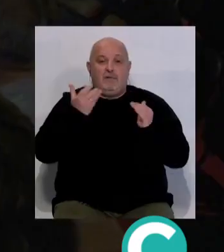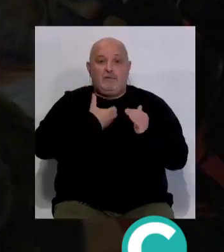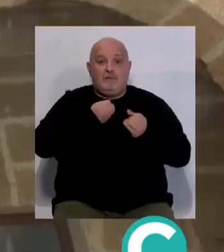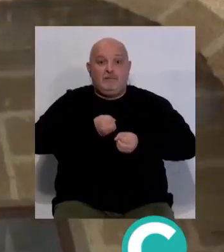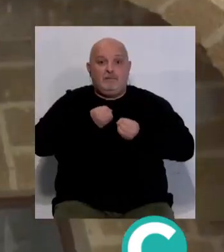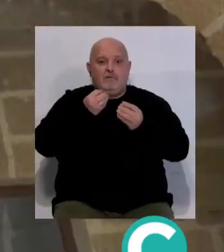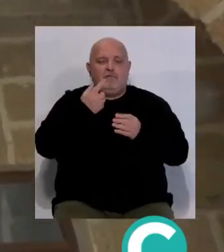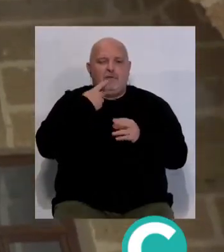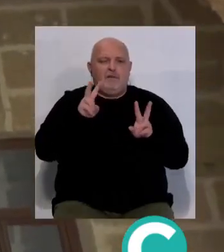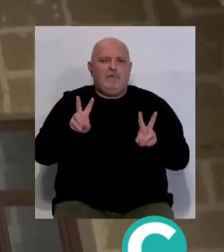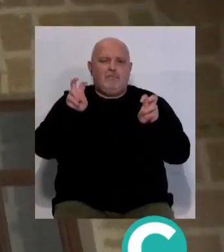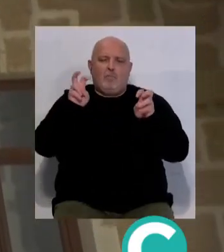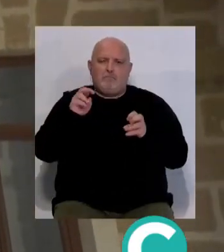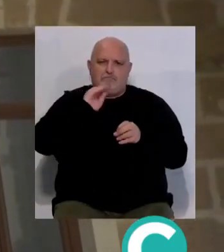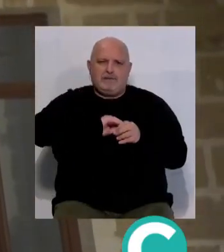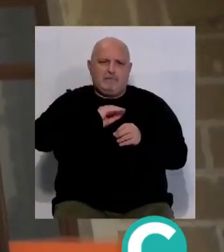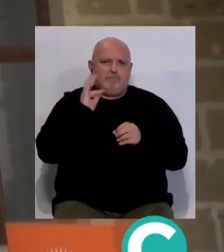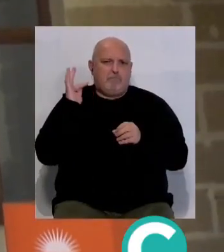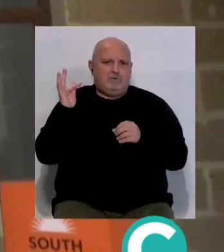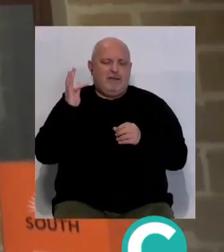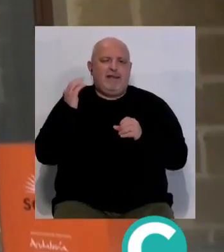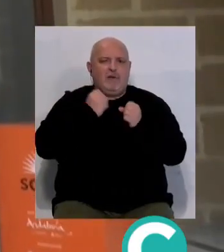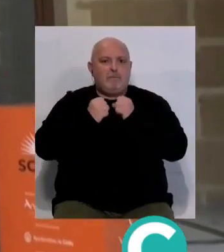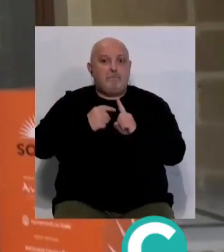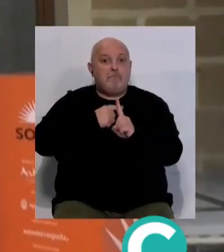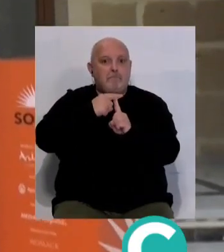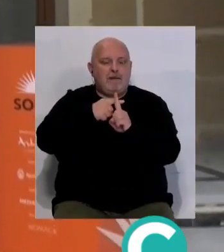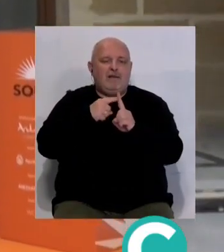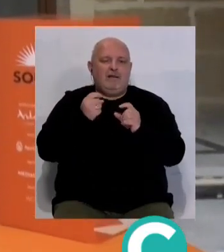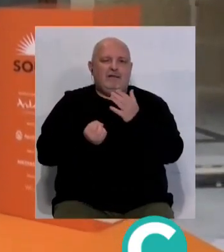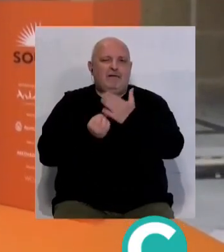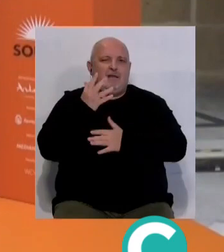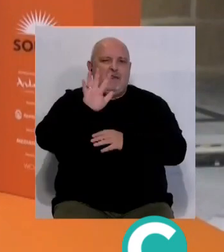ha subrayado la repercusión no solo económica sino en la generación de imagen de marca para